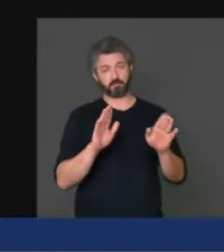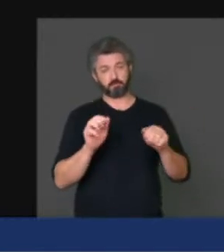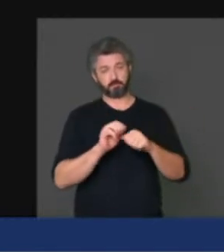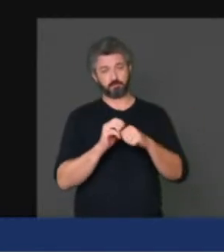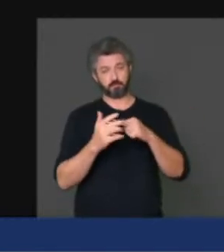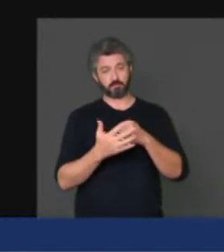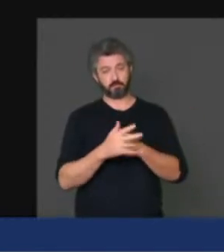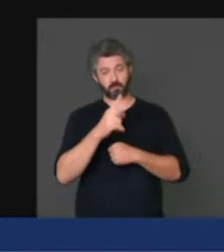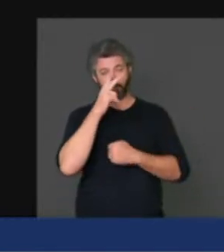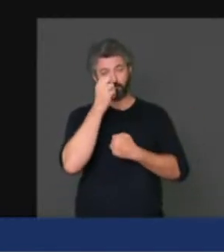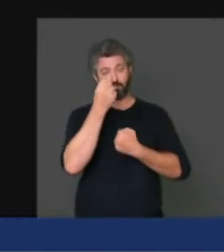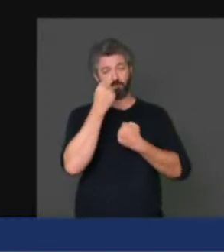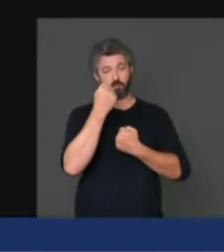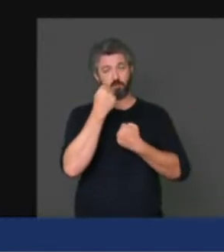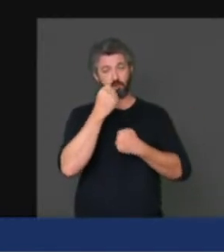UMA TEMÁTICA QUE É UMA TEMÁTICA DE QUE NÃO É